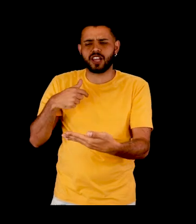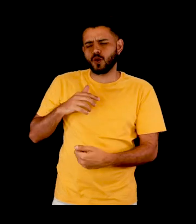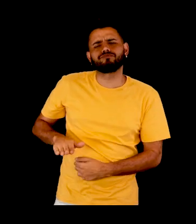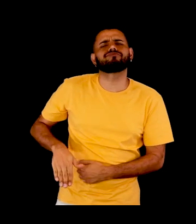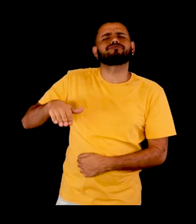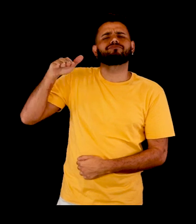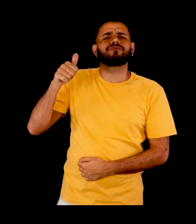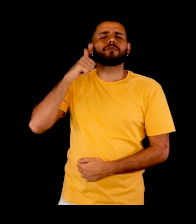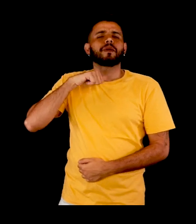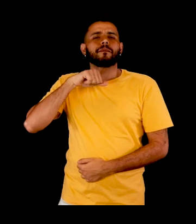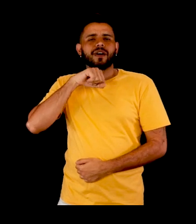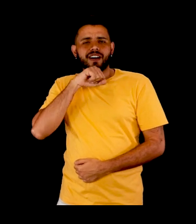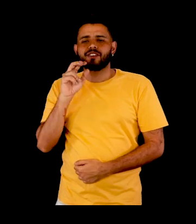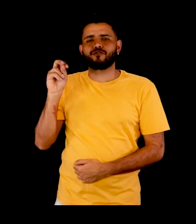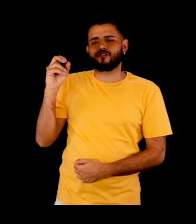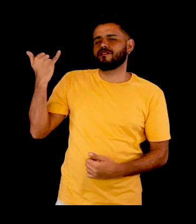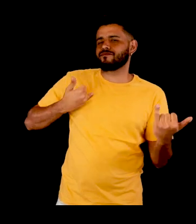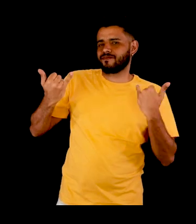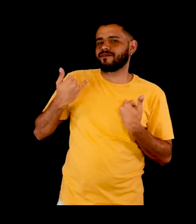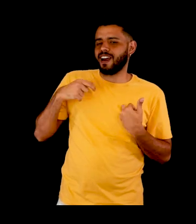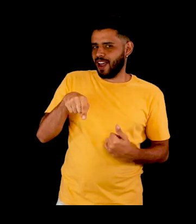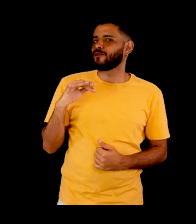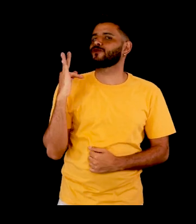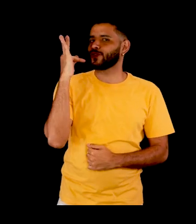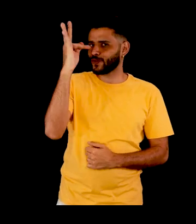E assim foi. Nunca tive dúvidas, sempre soube que eu seria arquiteta.